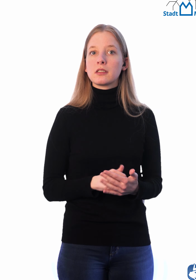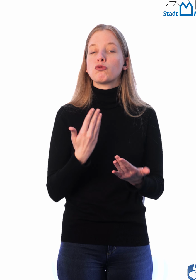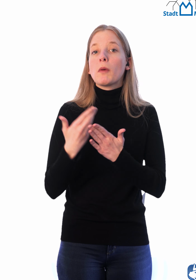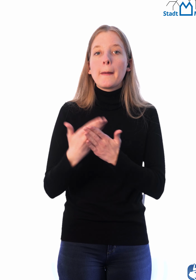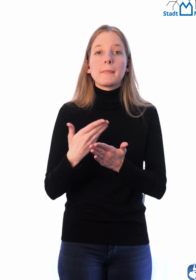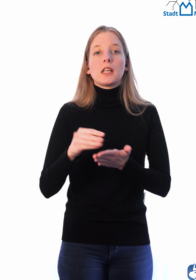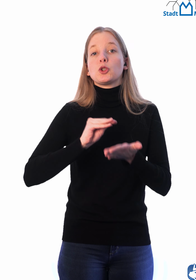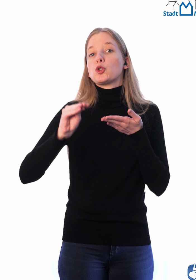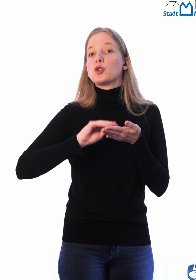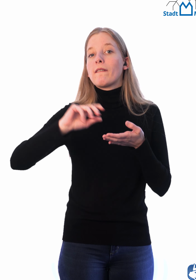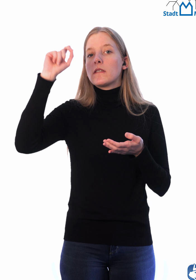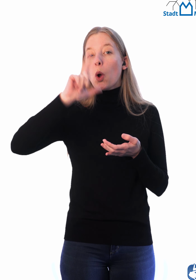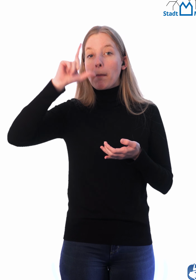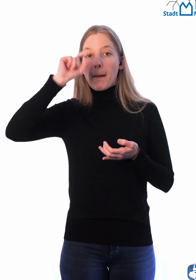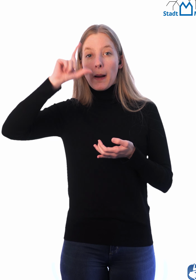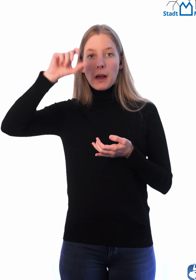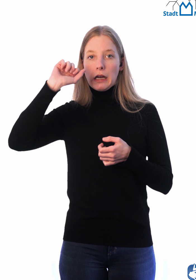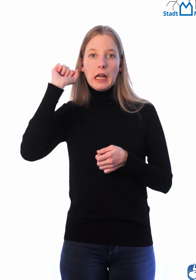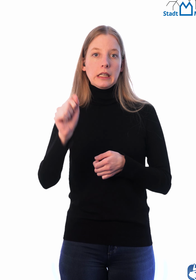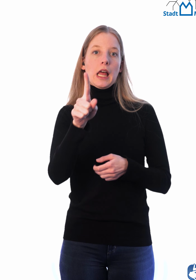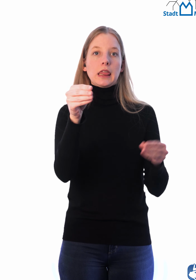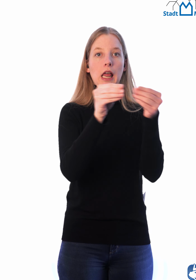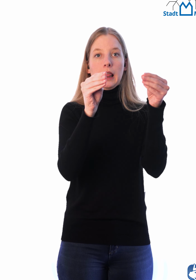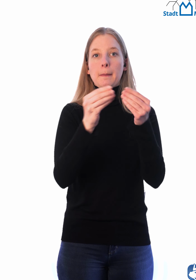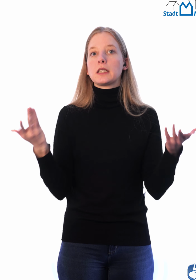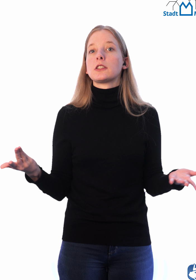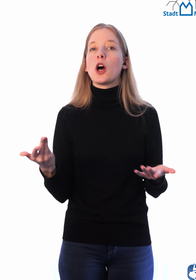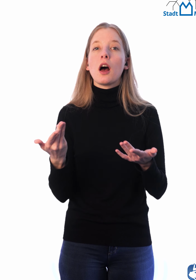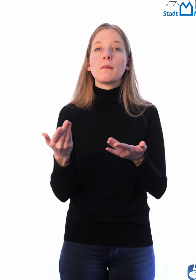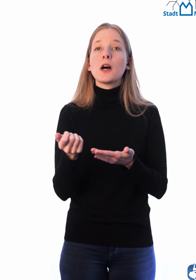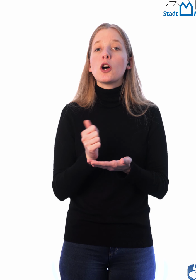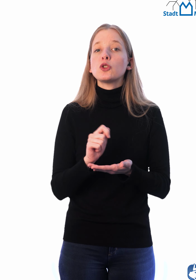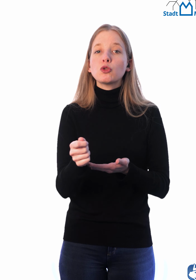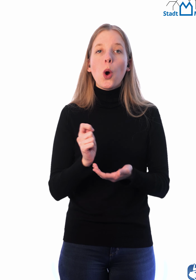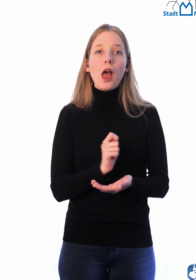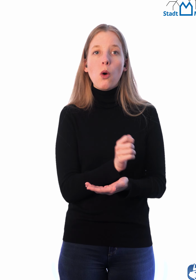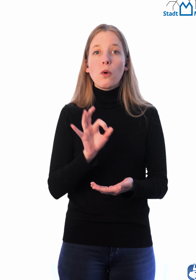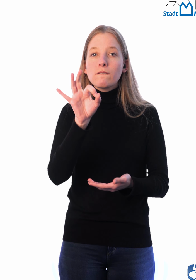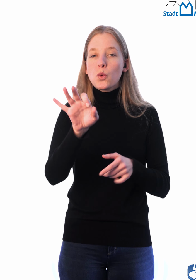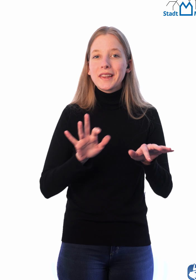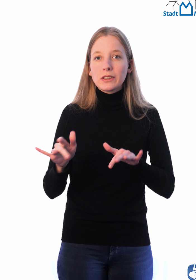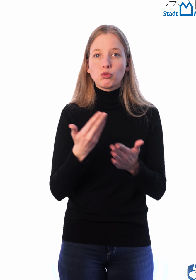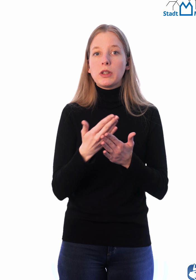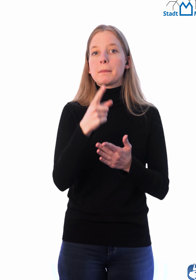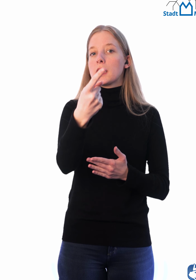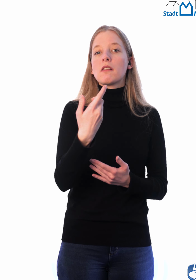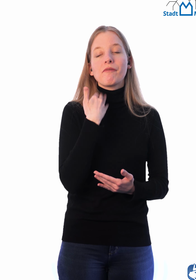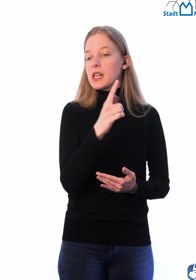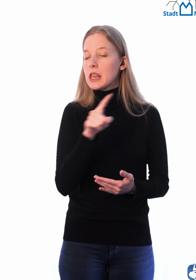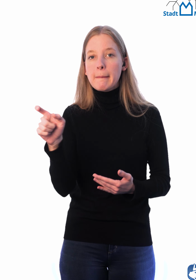Es kann die Schriftgröße angepasst werden. Die Steuerung der Seite über die Tastatur wird erklärt.